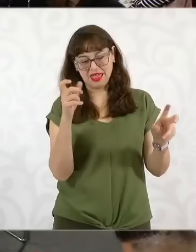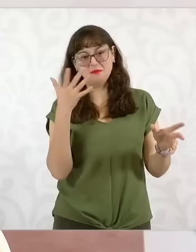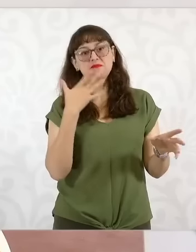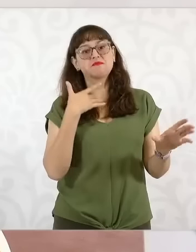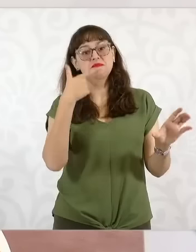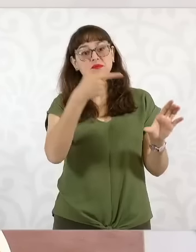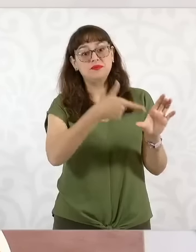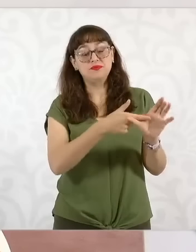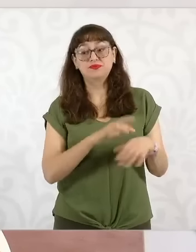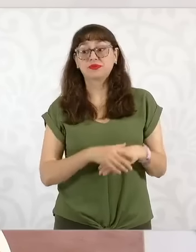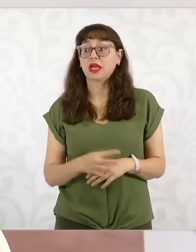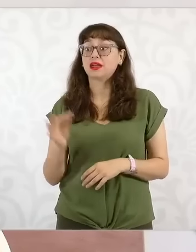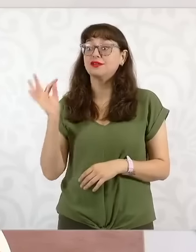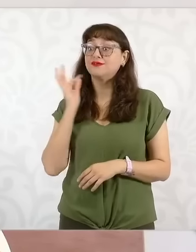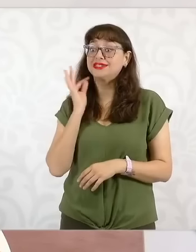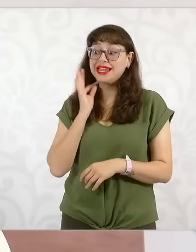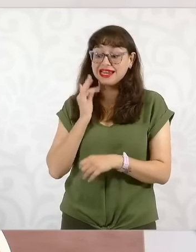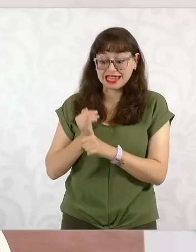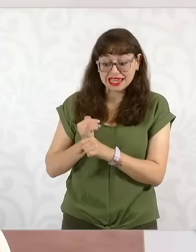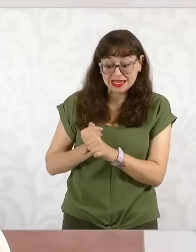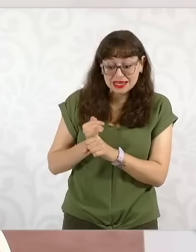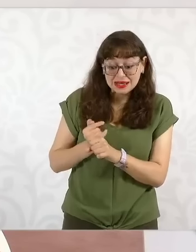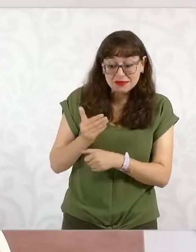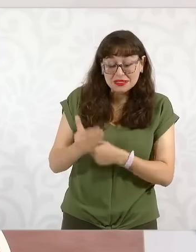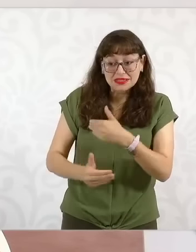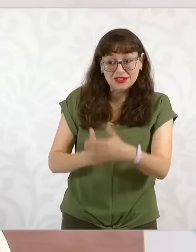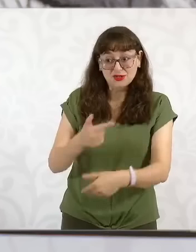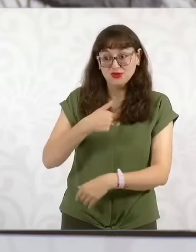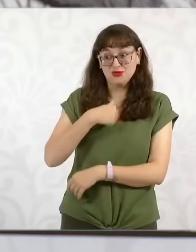de la Fiscalía General de la República, tendríamos que esperar a que dieran ellos la información